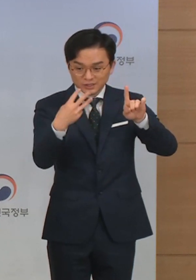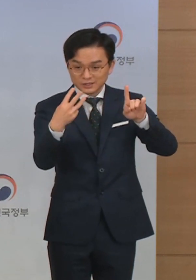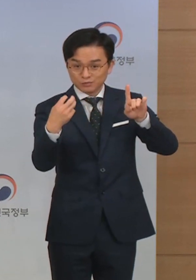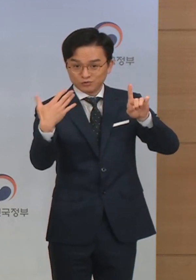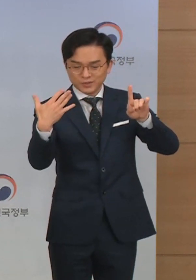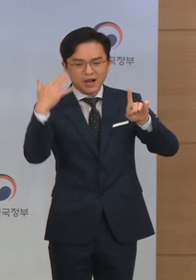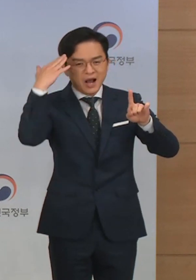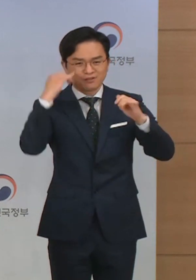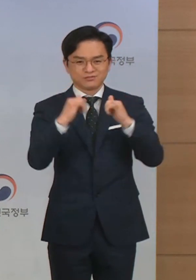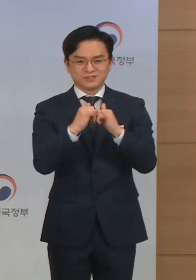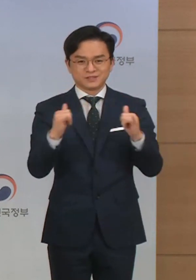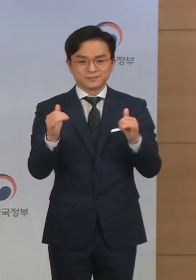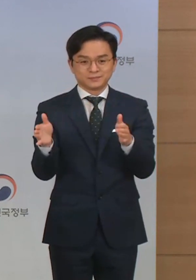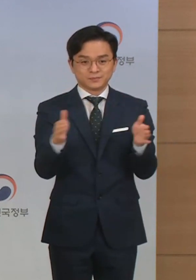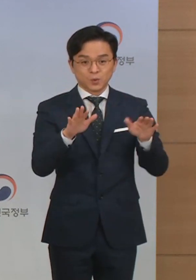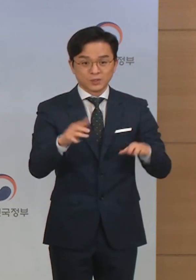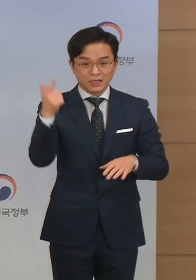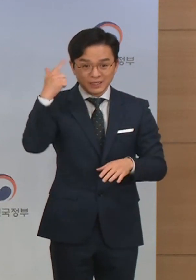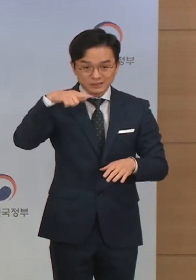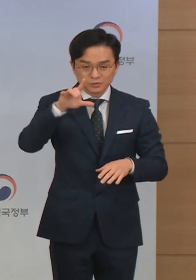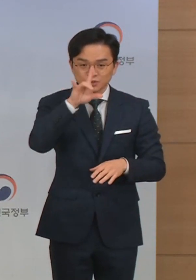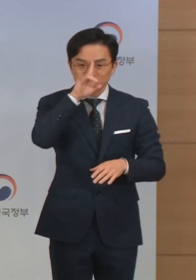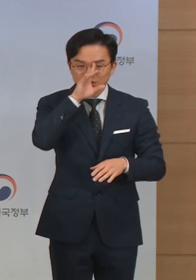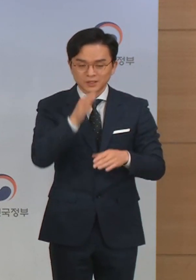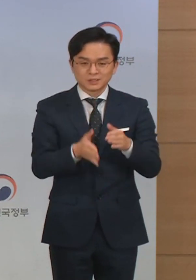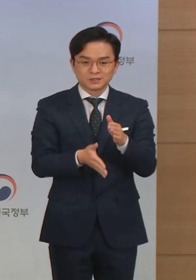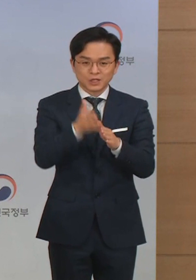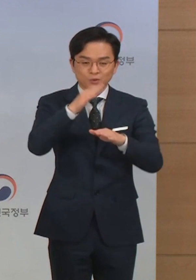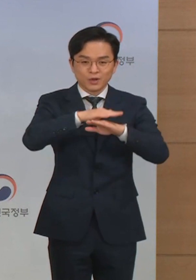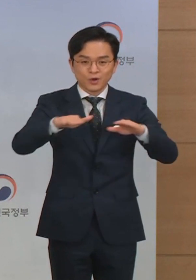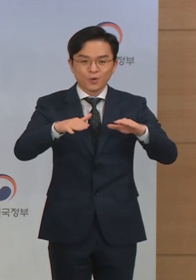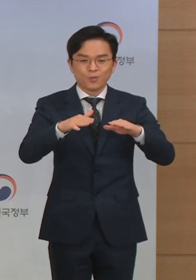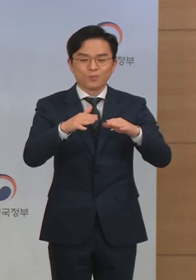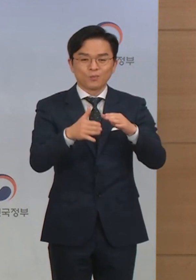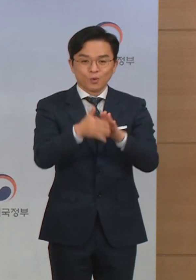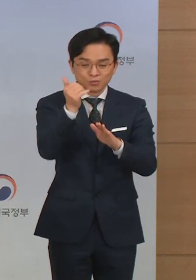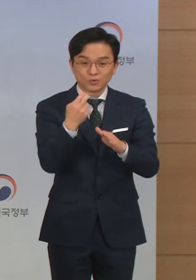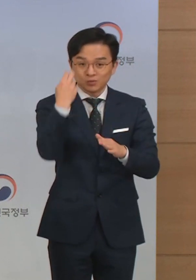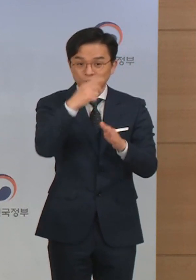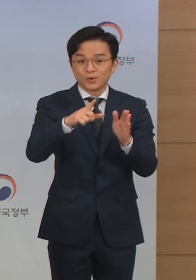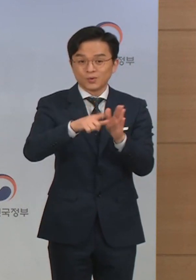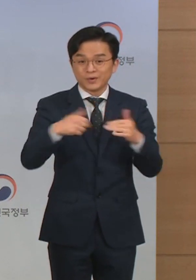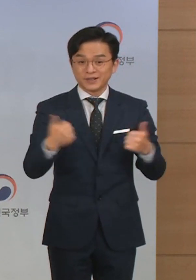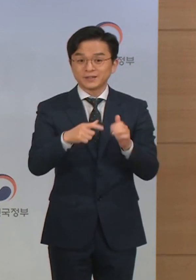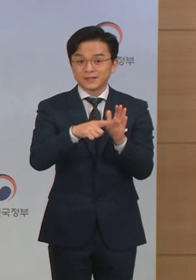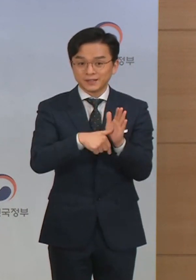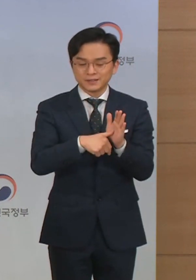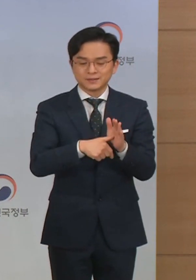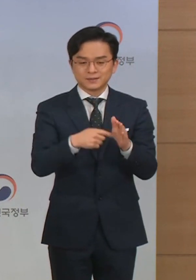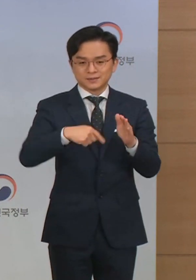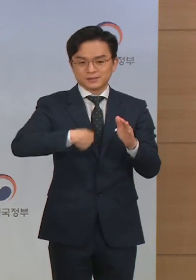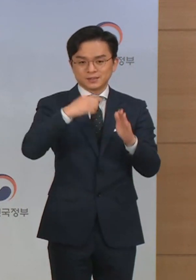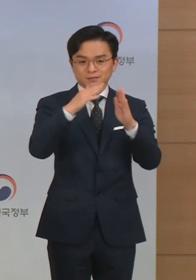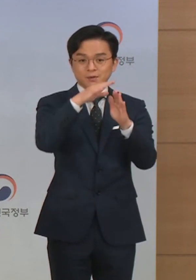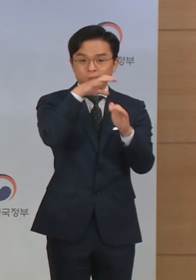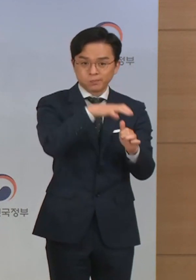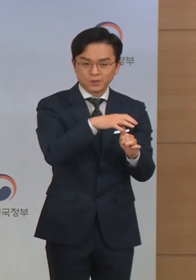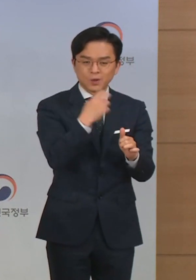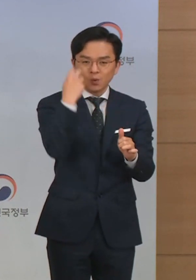오늘 국무총리 주제로 열린 중대본회의에서는 의료인력 감염에방 대책 해외입국 자가격리 이탈지 관리강화 방안 등을 보고받고